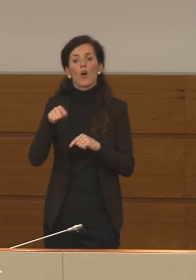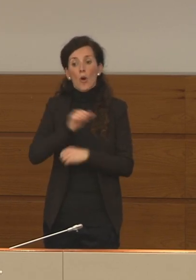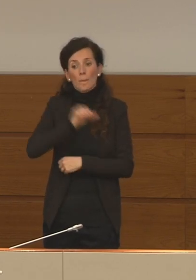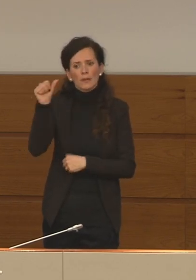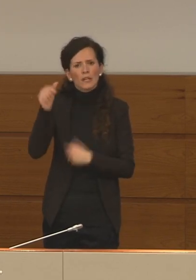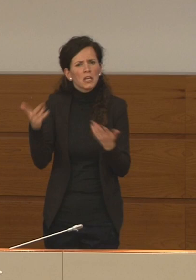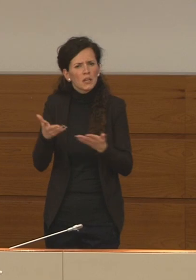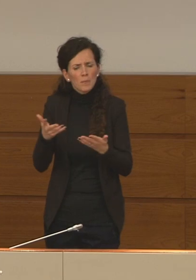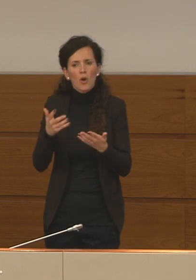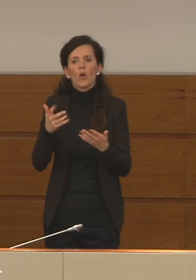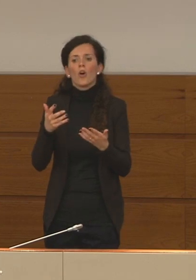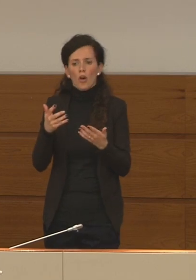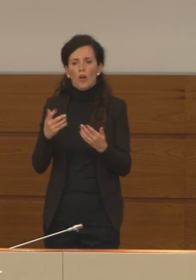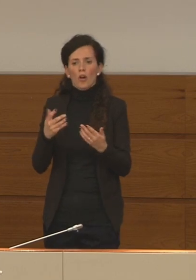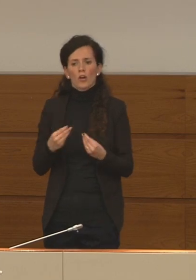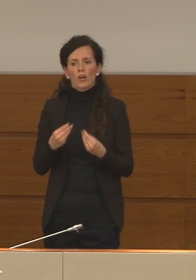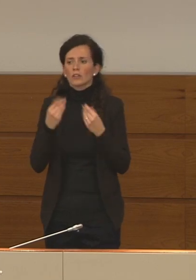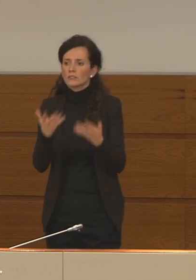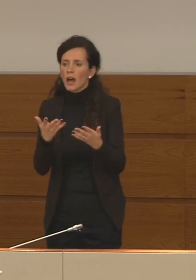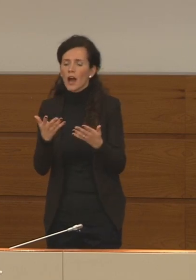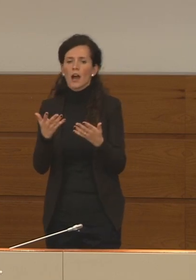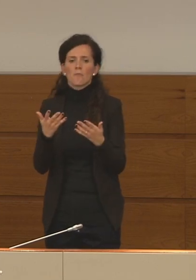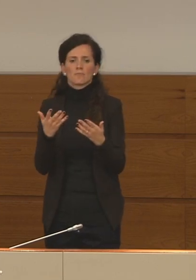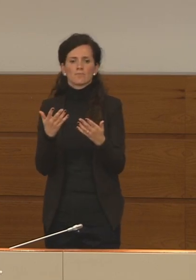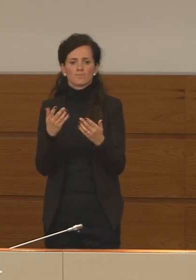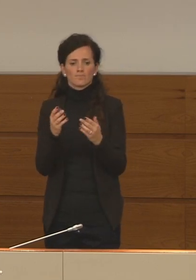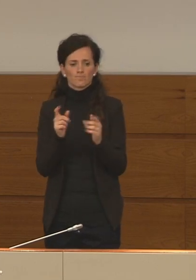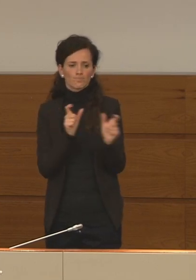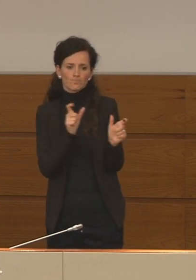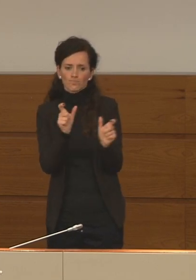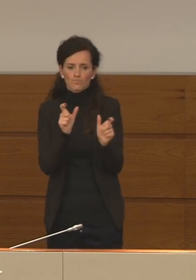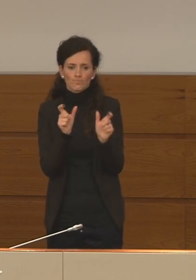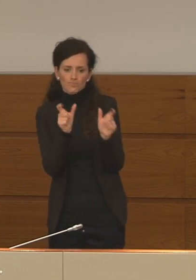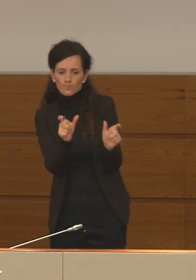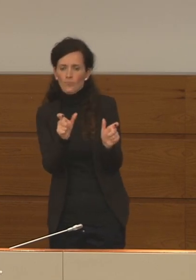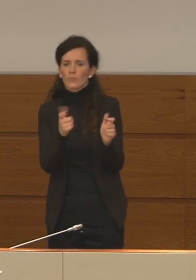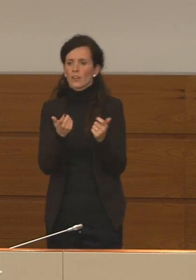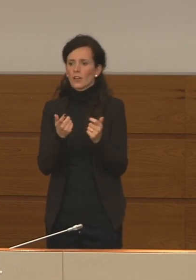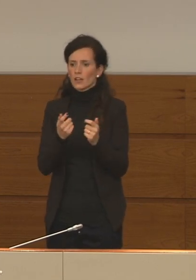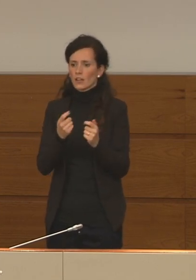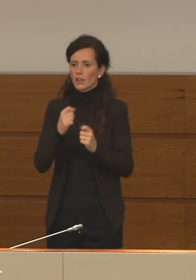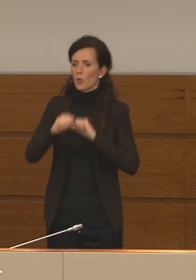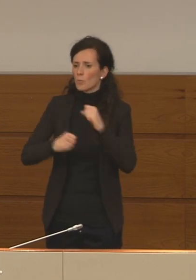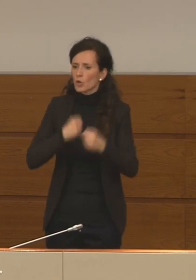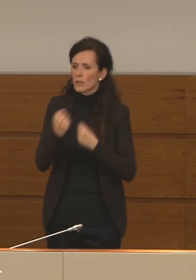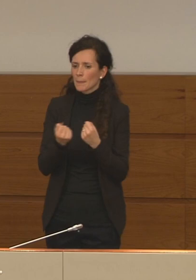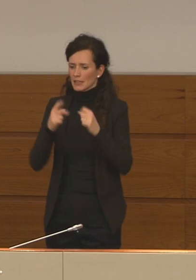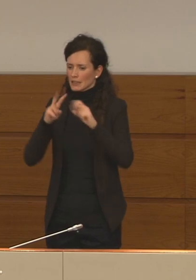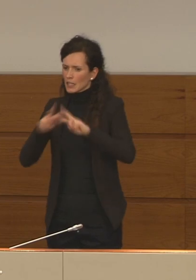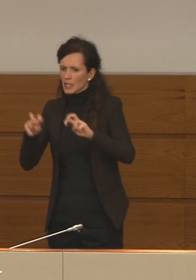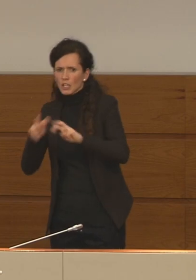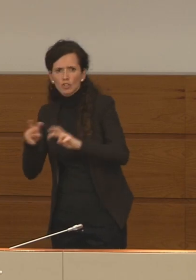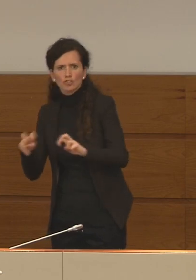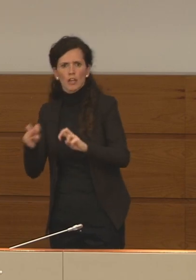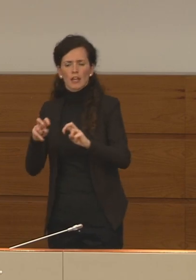delle misure di discovery, di ricerca e di accertamento che ci hanno permesso